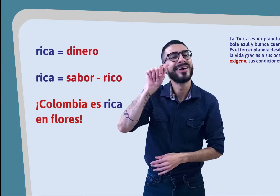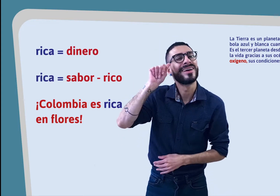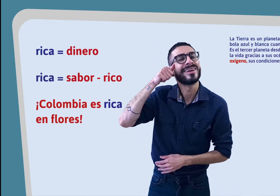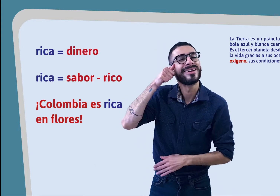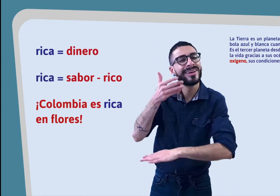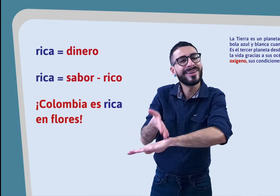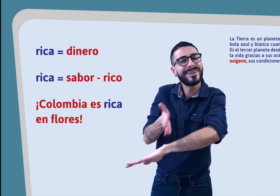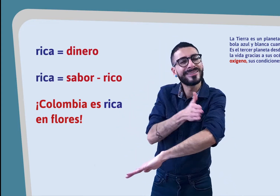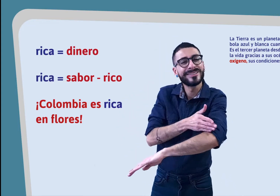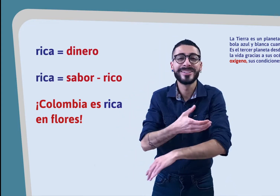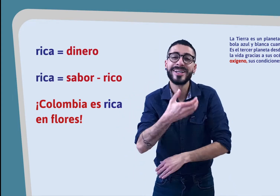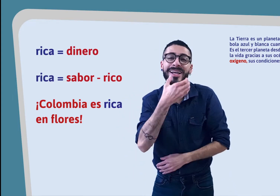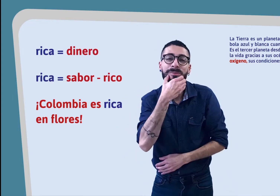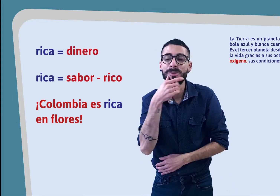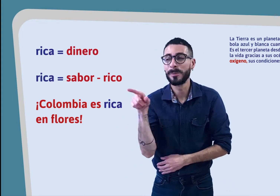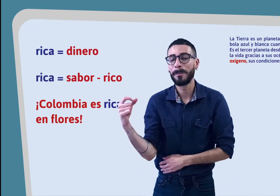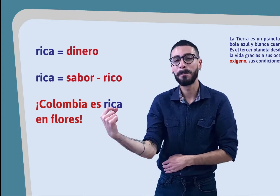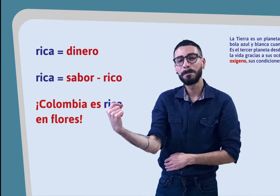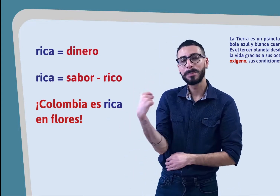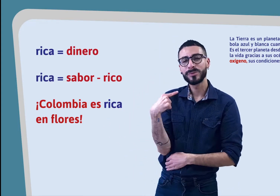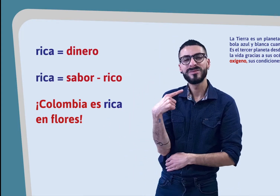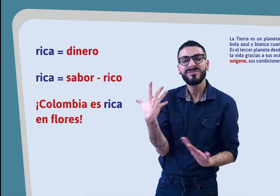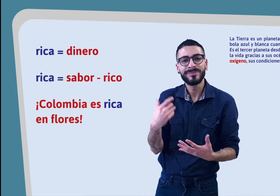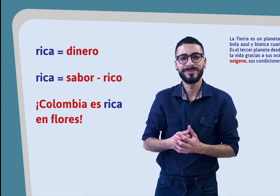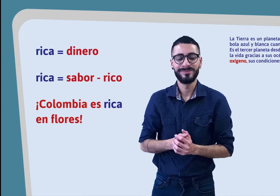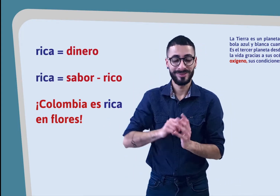¿ Recuerdan la pregunta que me hizo Camilo?